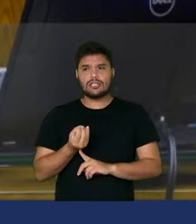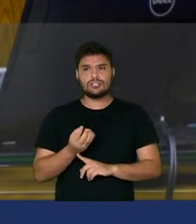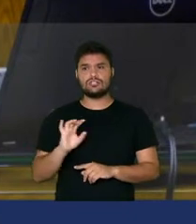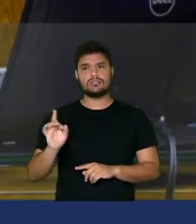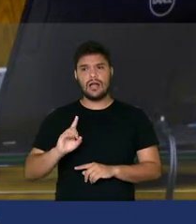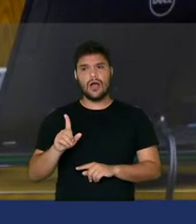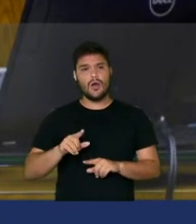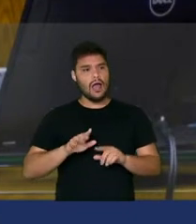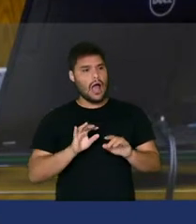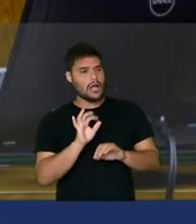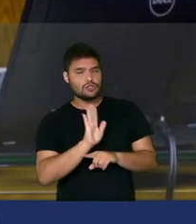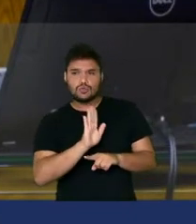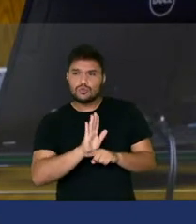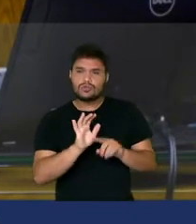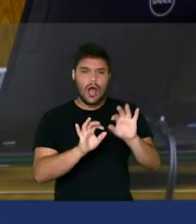TRABALHADORES QUE NÃO SÃO SÓ ARTISTAS, SÃO MONTADORES